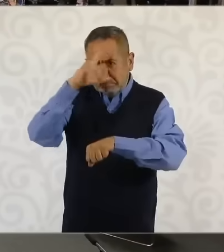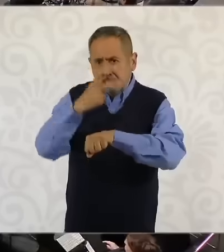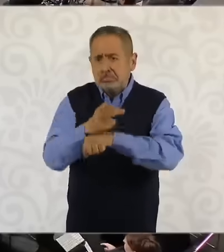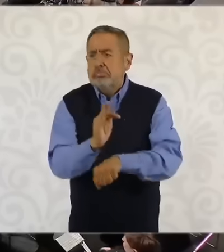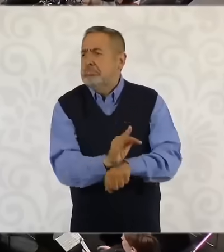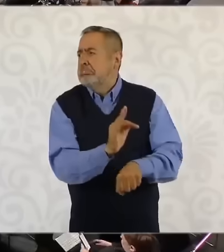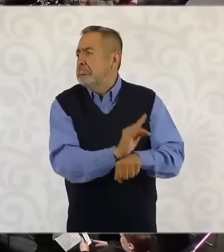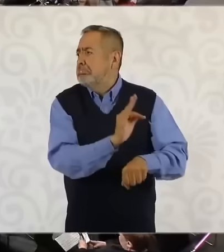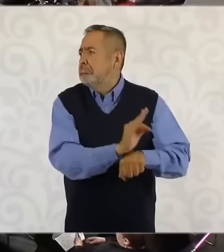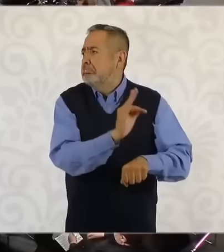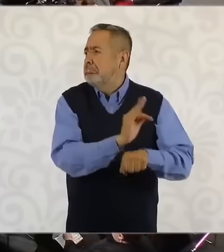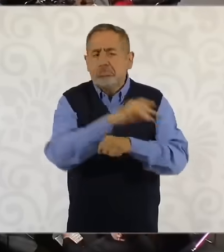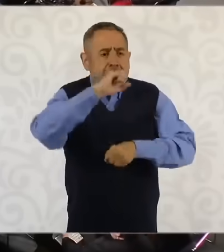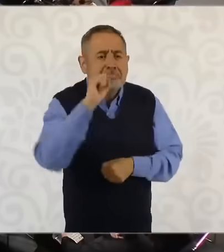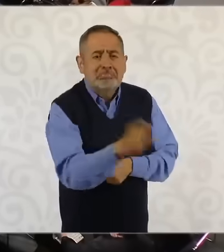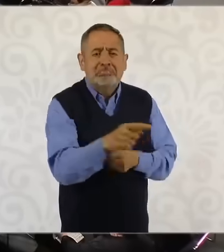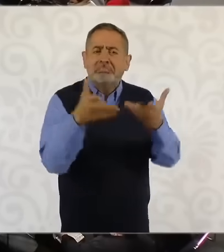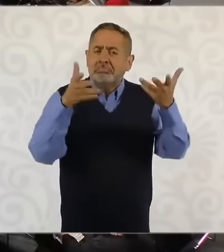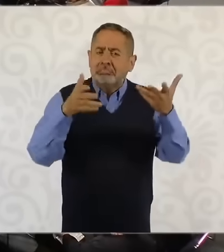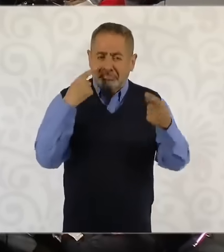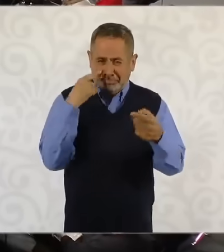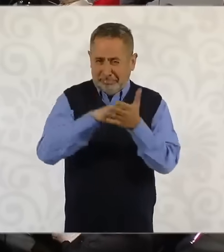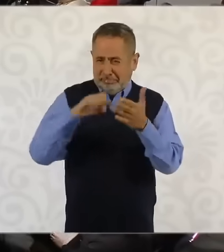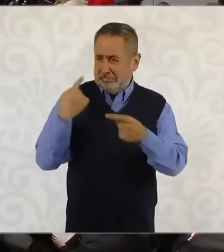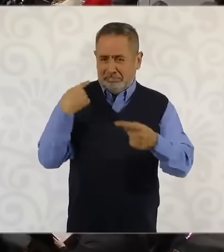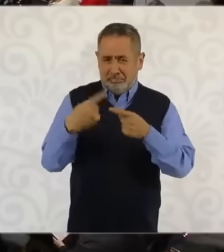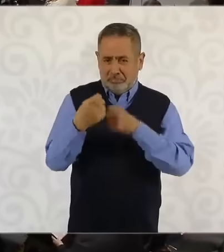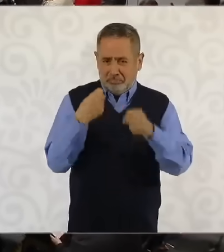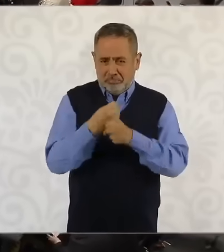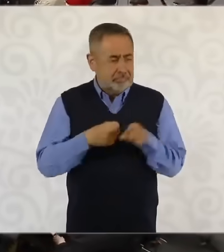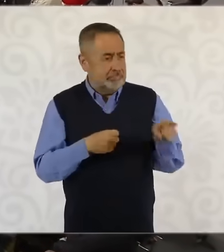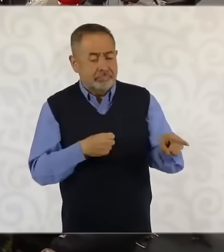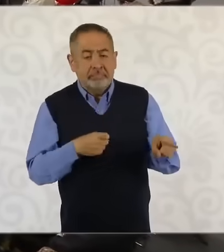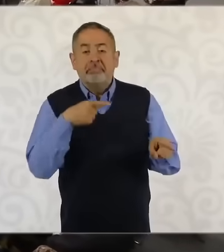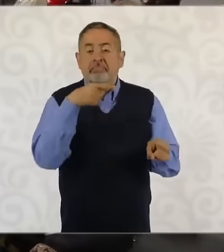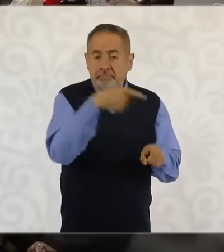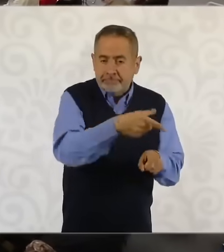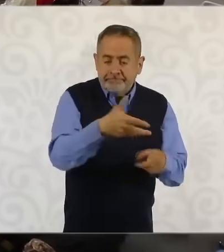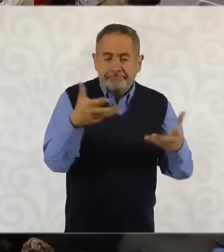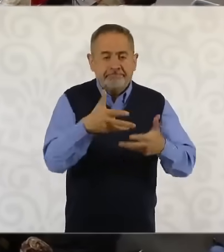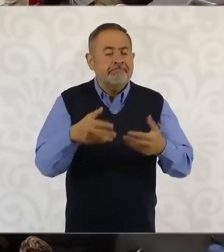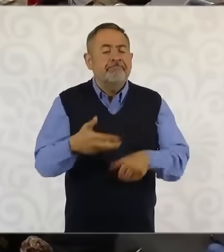nada más le pongo un ejemplo en el último año presidenta ella ha desempeñado cuatro cargos